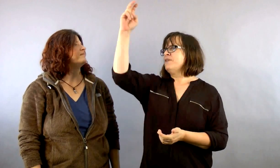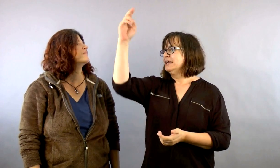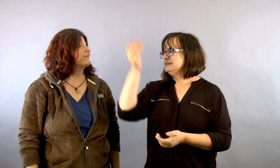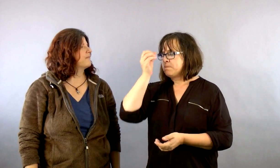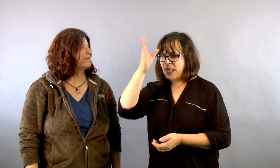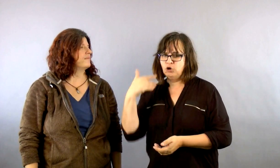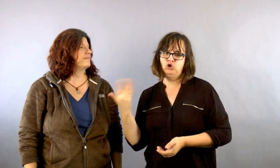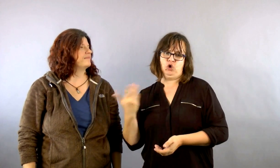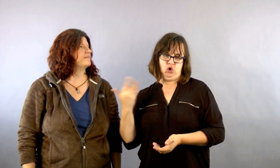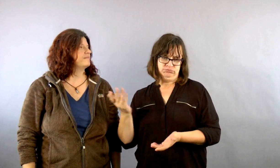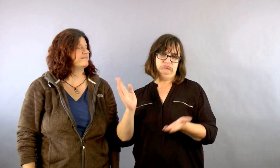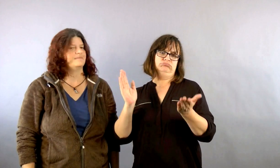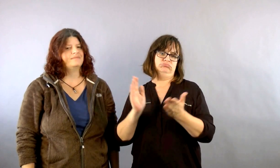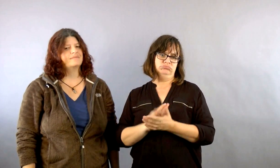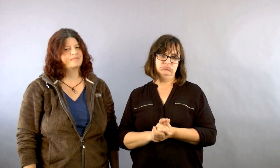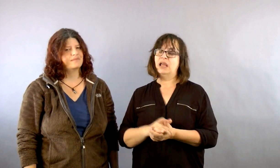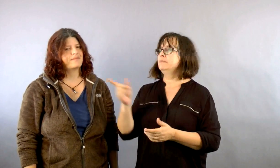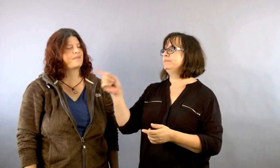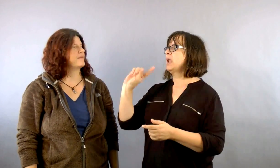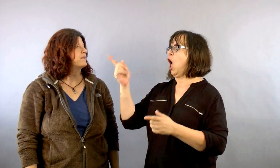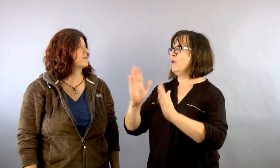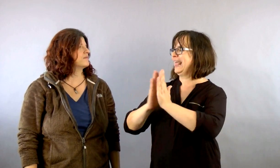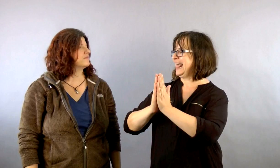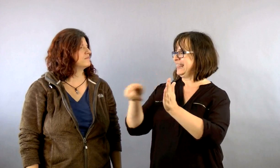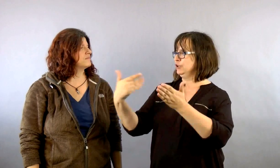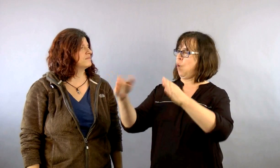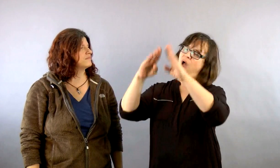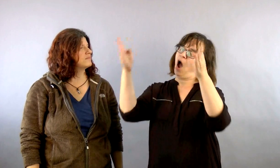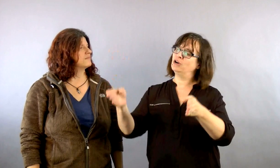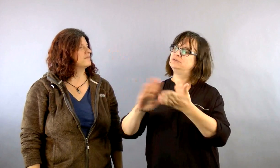und Erwachsenenbildung. Außerdem muss die Kirche